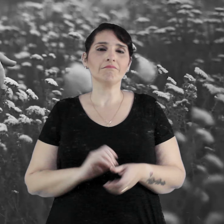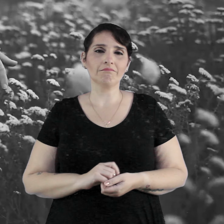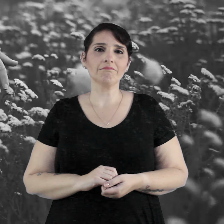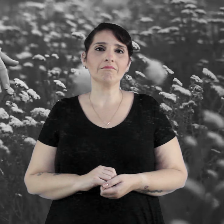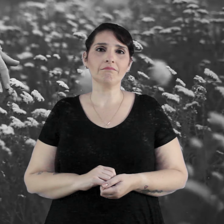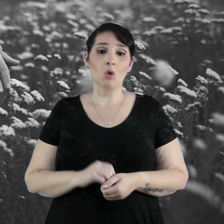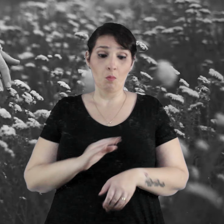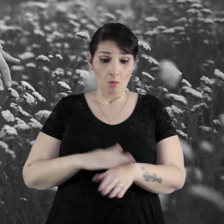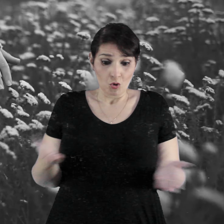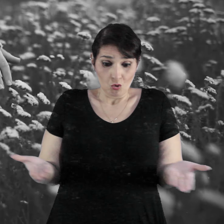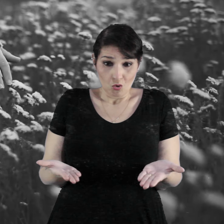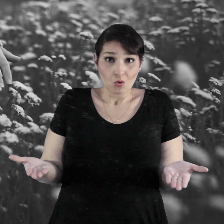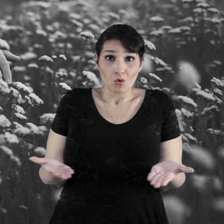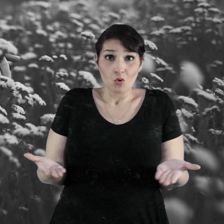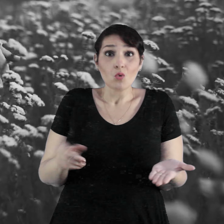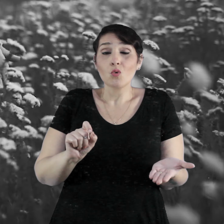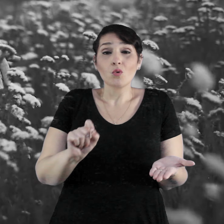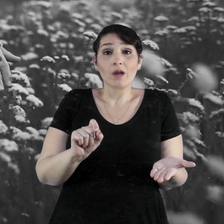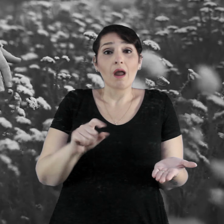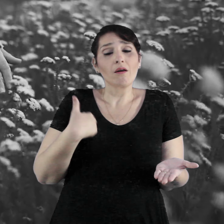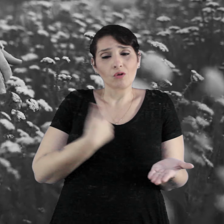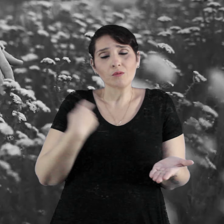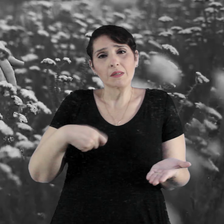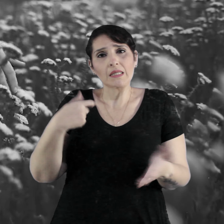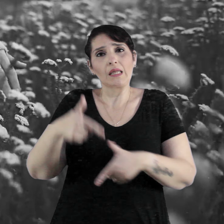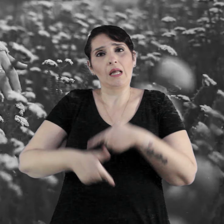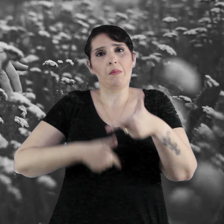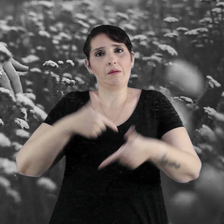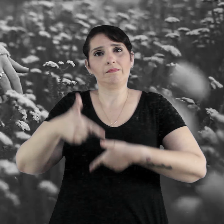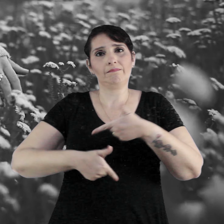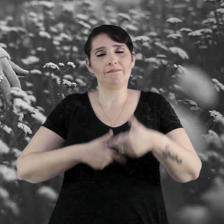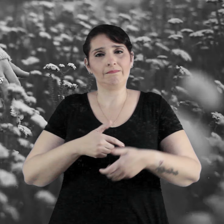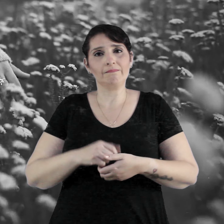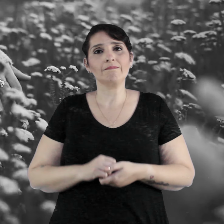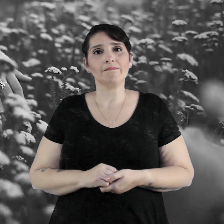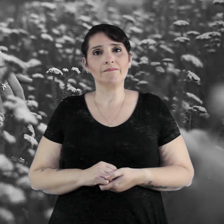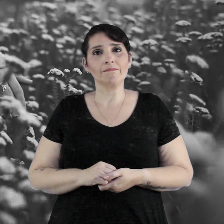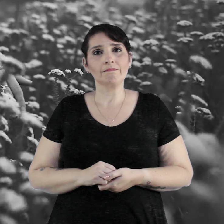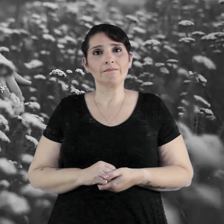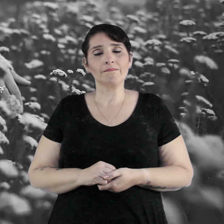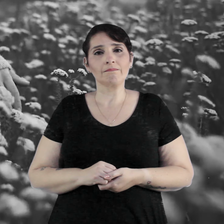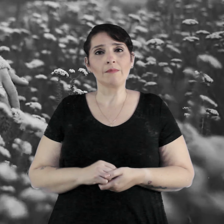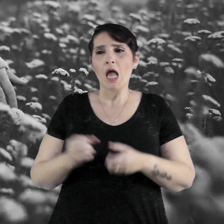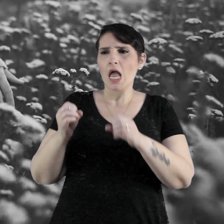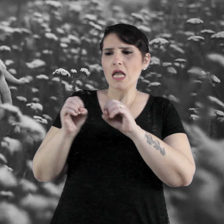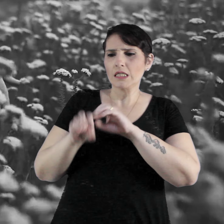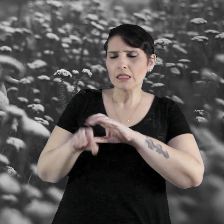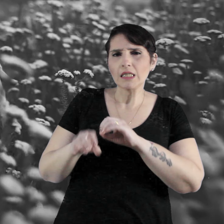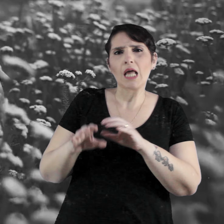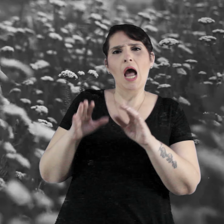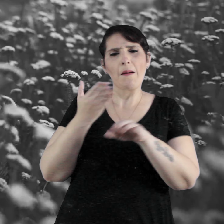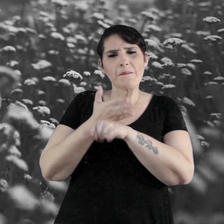O momento presente é onde temos que operar o ensino e a prática da atenção plena